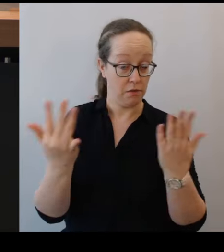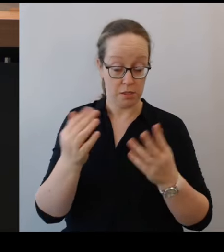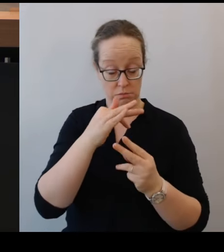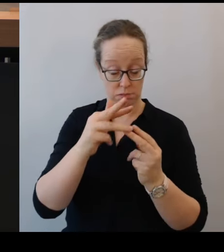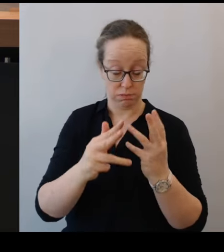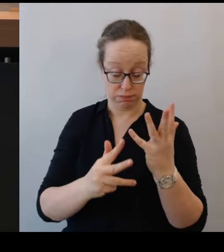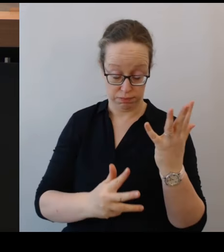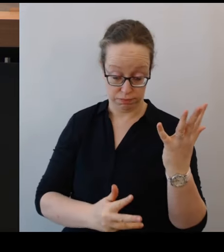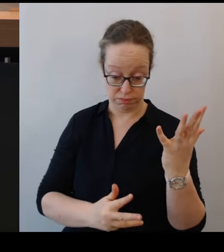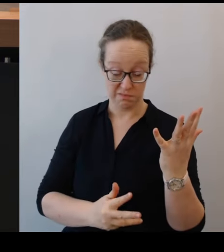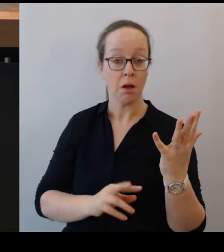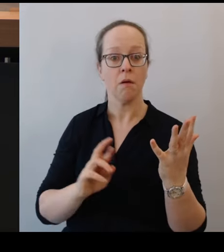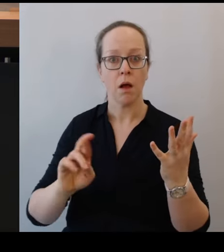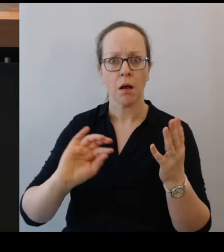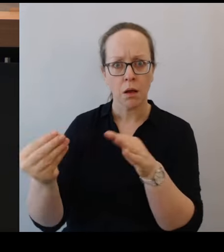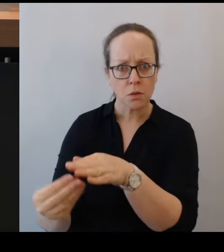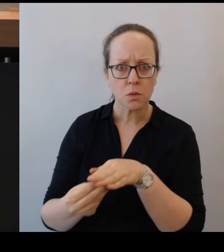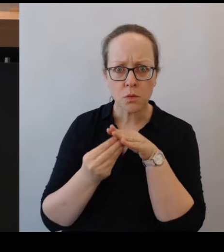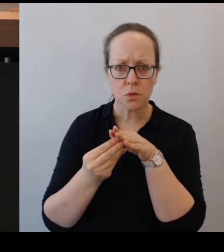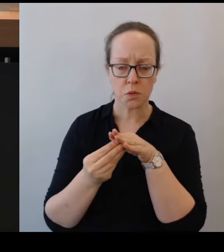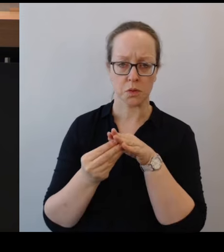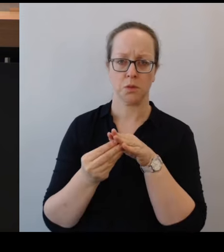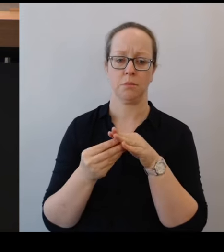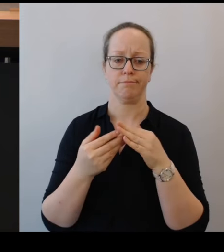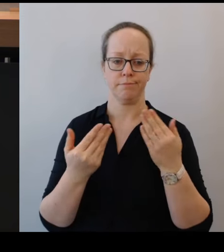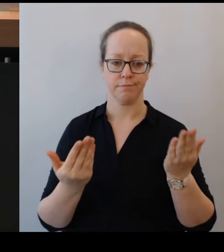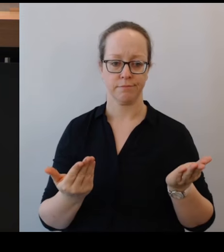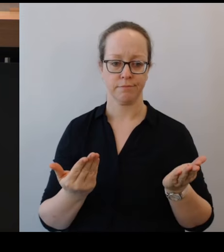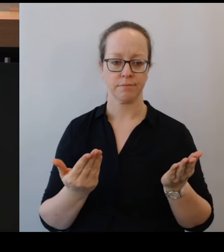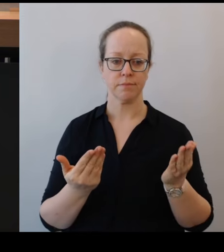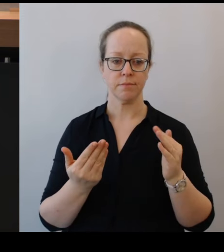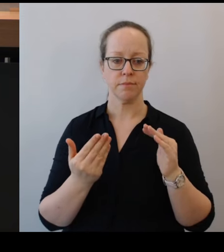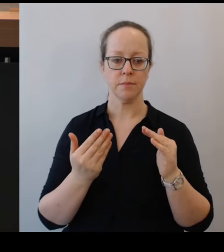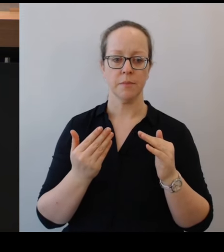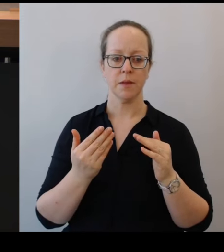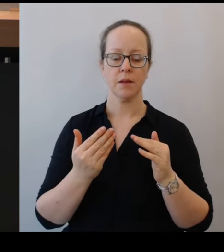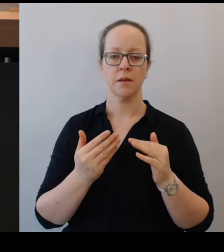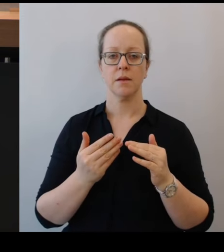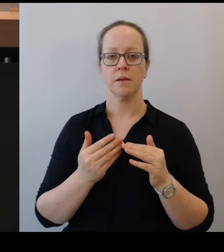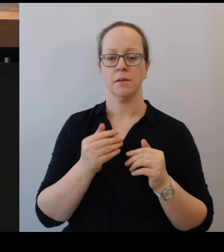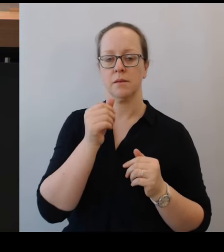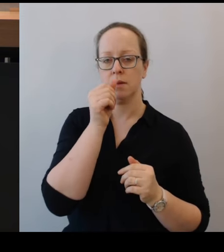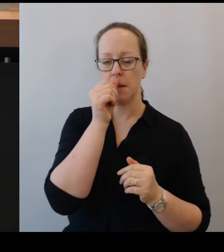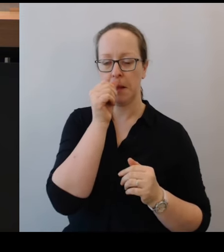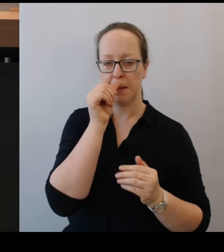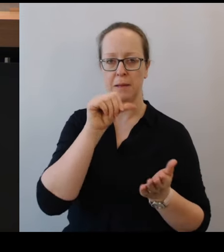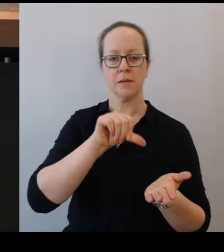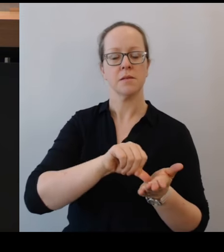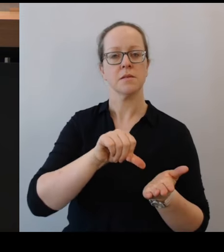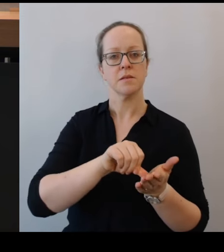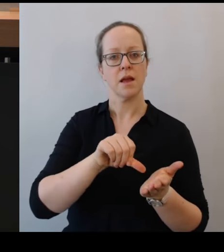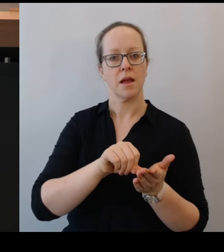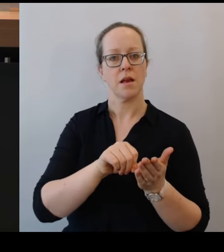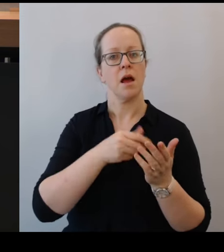Eine zentrale Anlaufstelle für Azubis gibt es in Berlin zurzeit nicht. Sie wird aber dringend benötigt. Deswegen fordern wir in